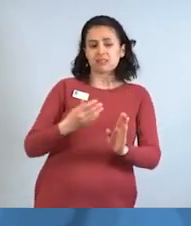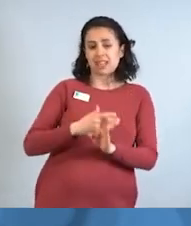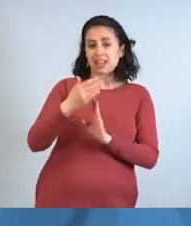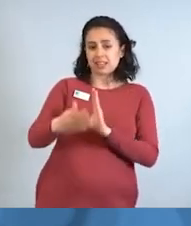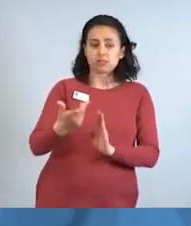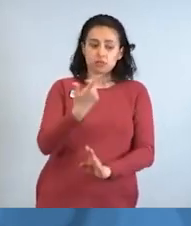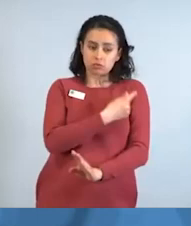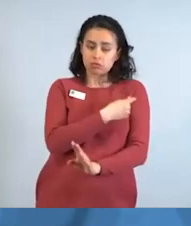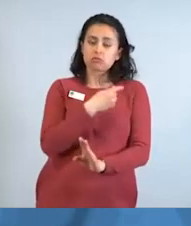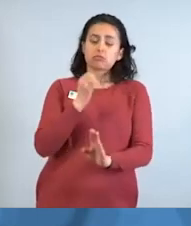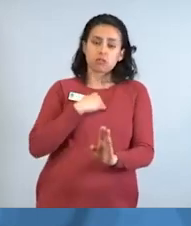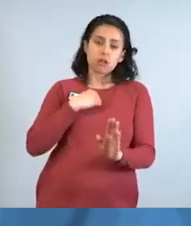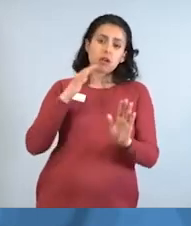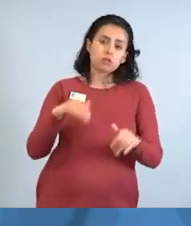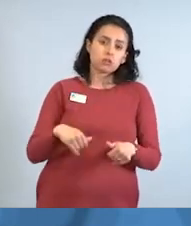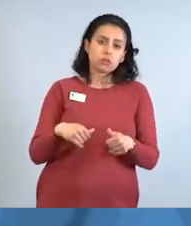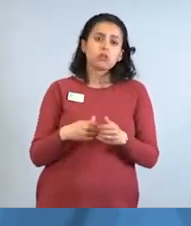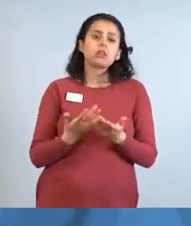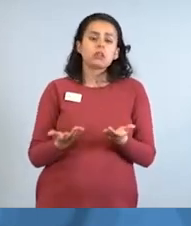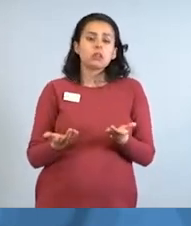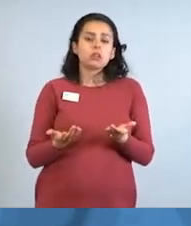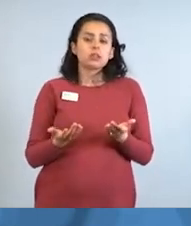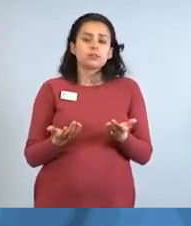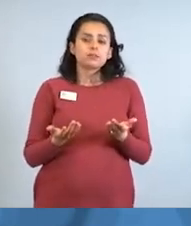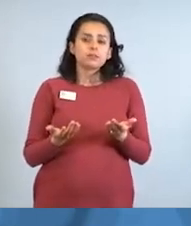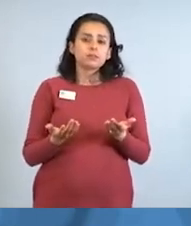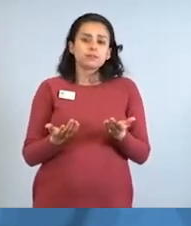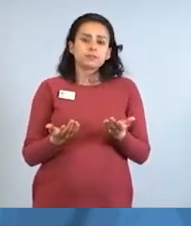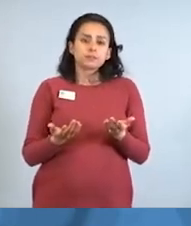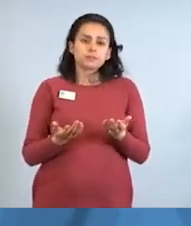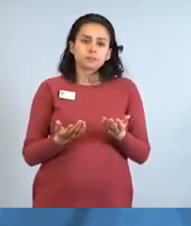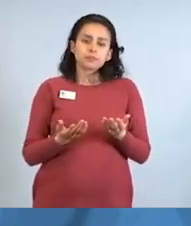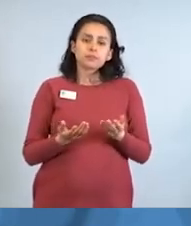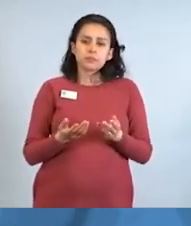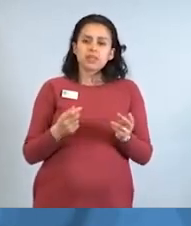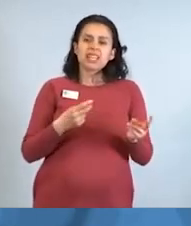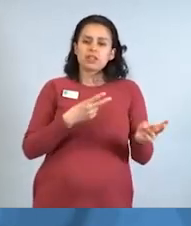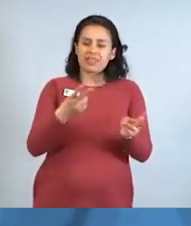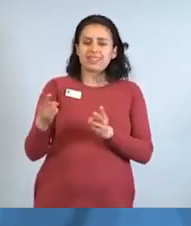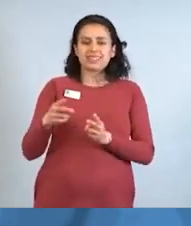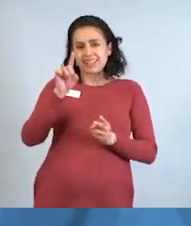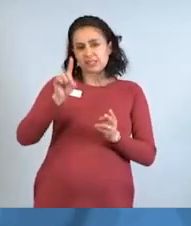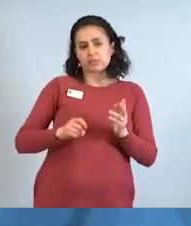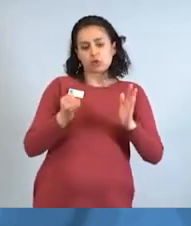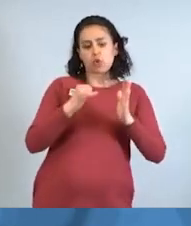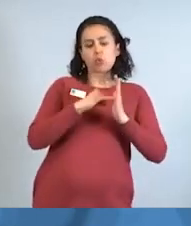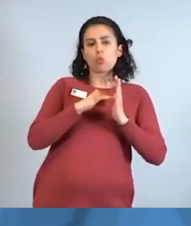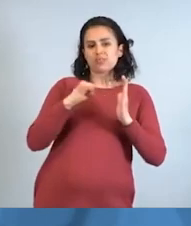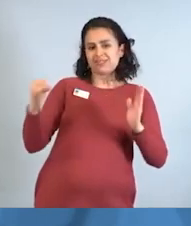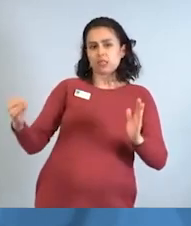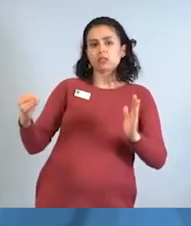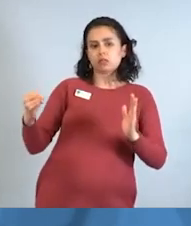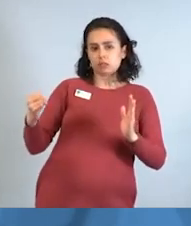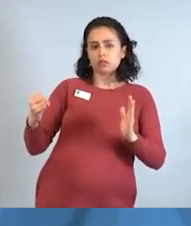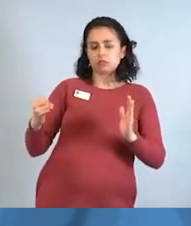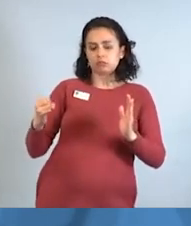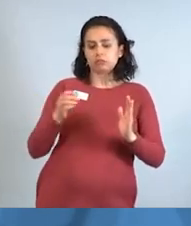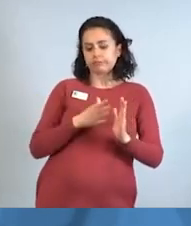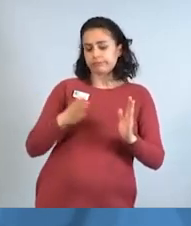Muutoinkin aikaisempien rokotteiden kohdalla ensimmäiset kuusi viikkoa ovat olleet se aika, jona haitat ovat ilmentyneet.